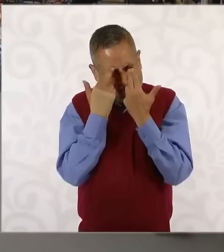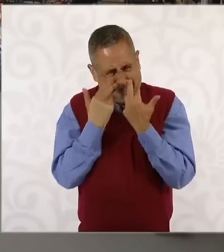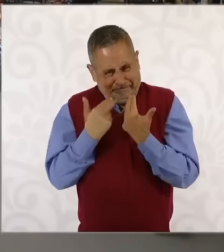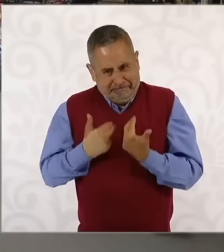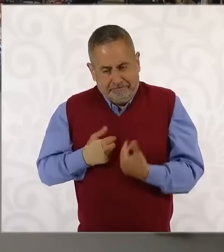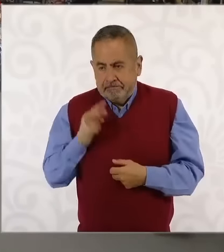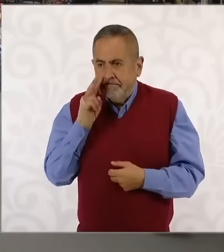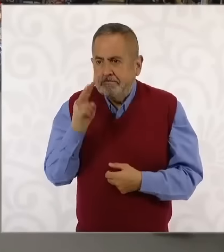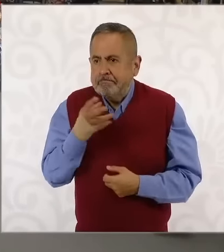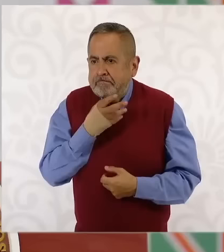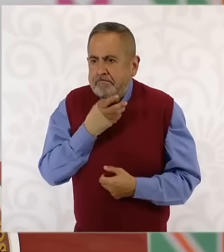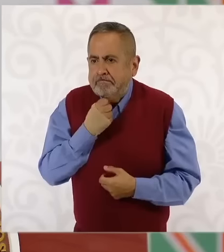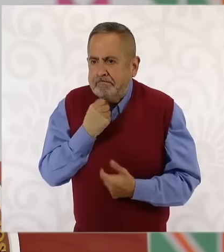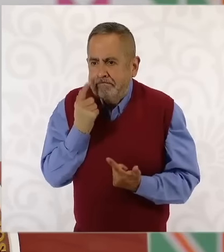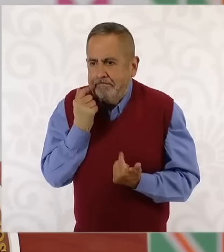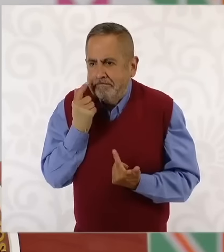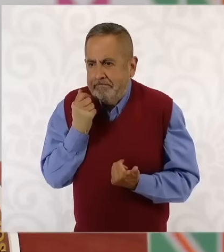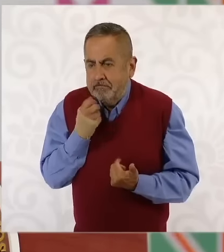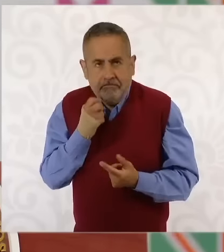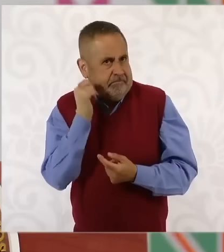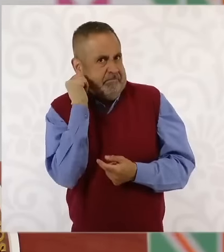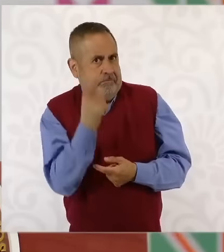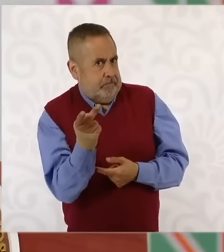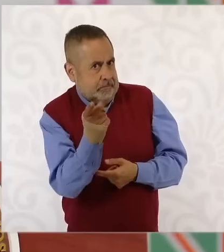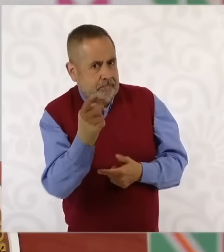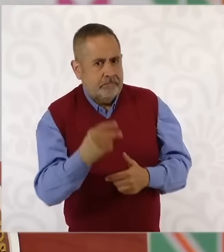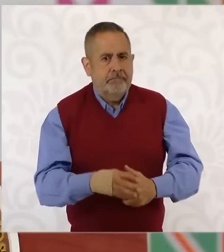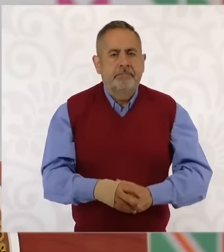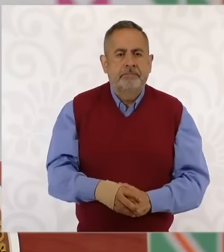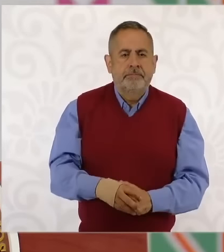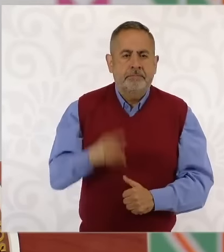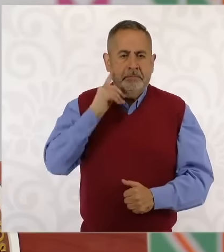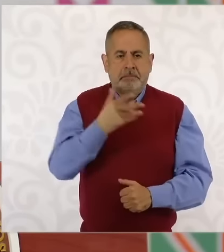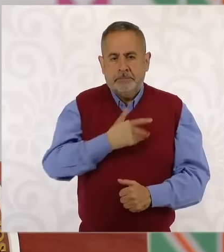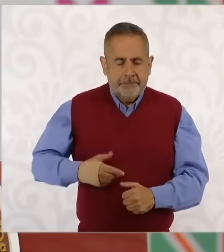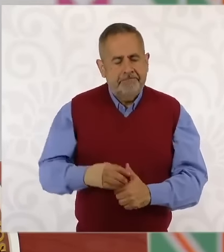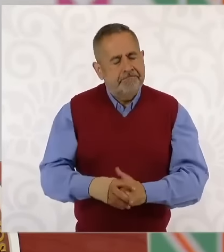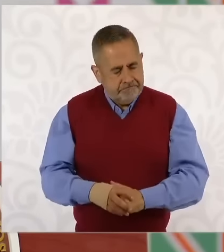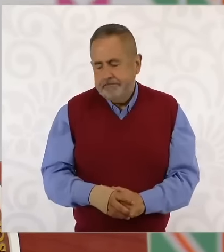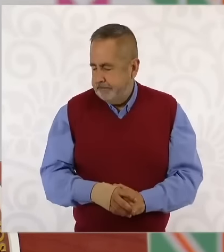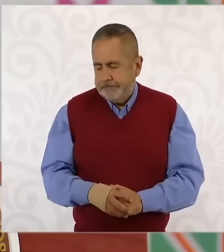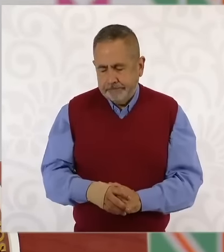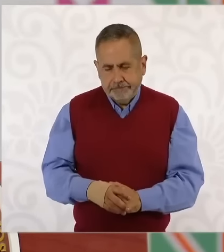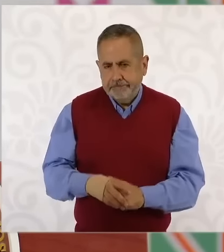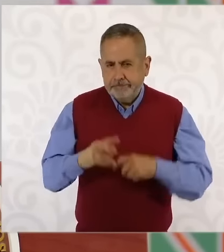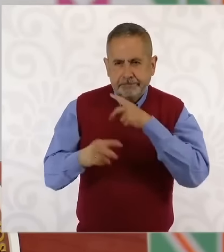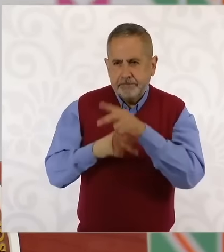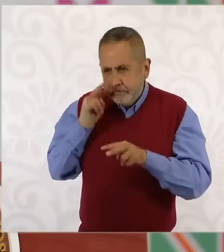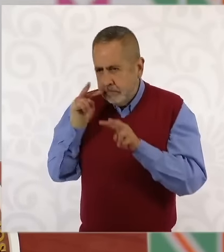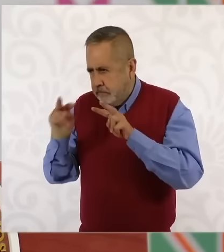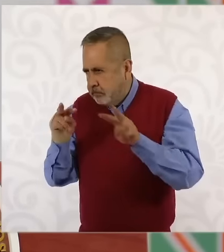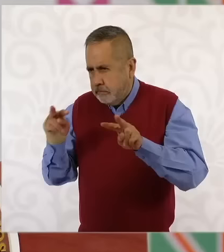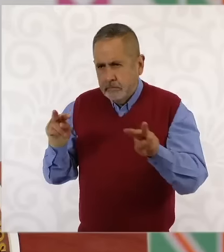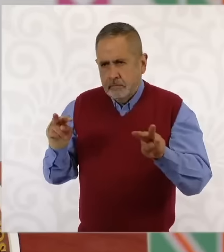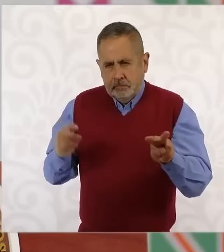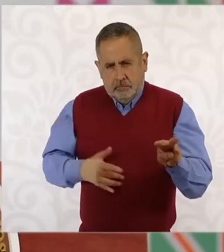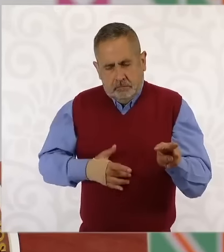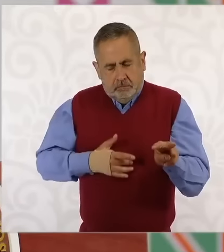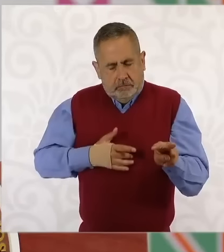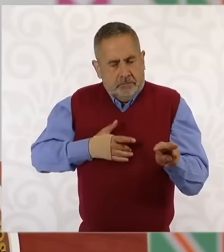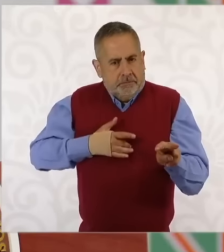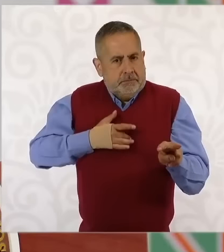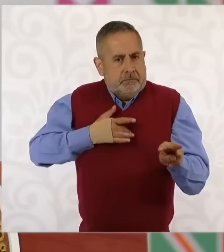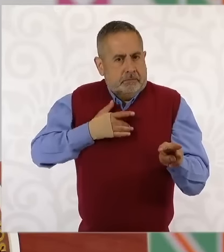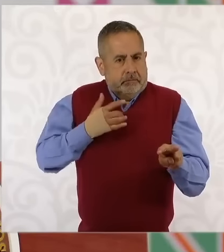ganas de llorar, pues es muy emotivo dentro de toda la circunstancia. Ya ven esta cosa que se